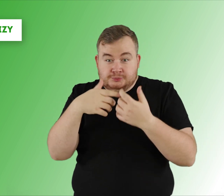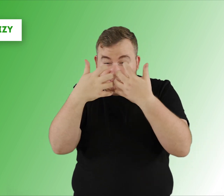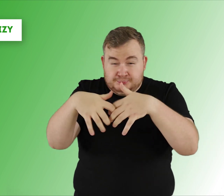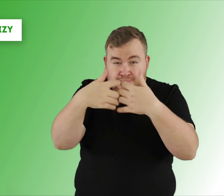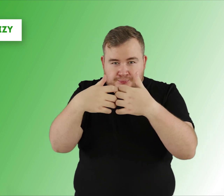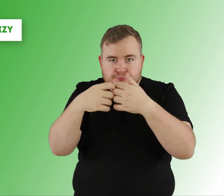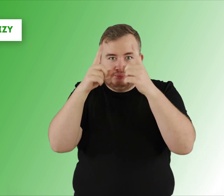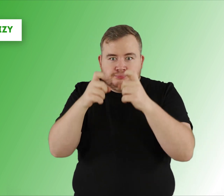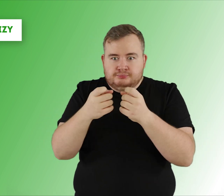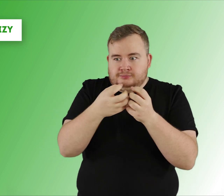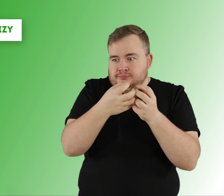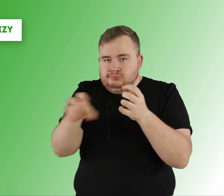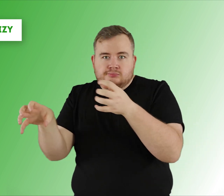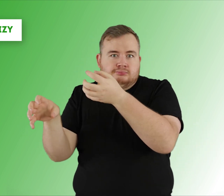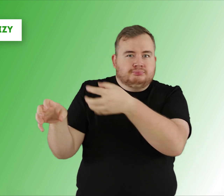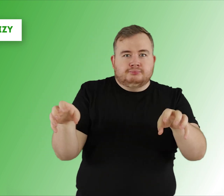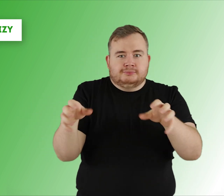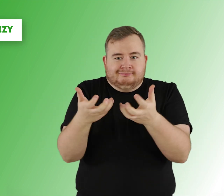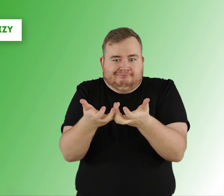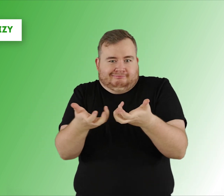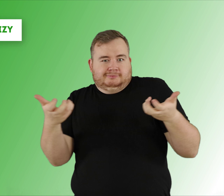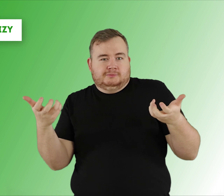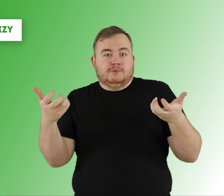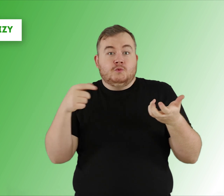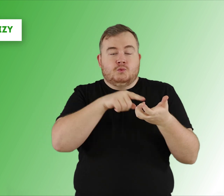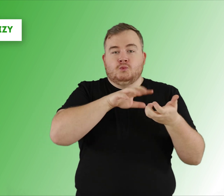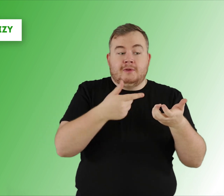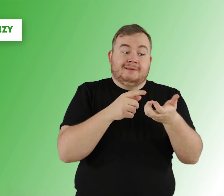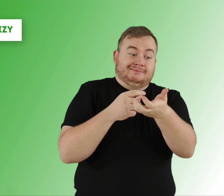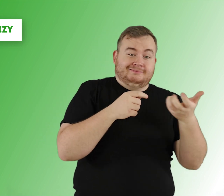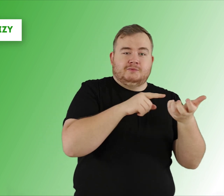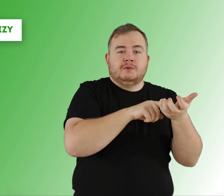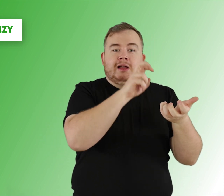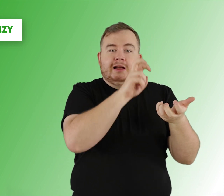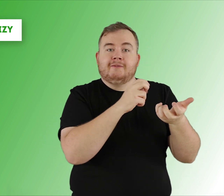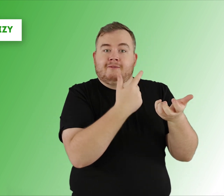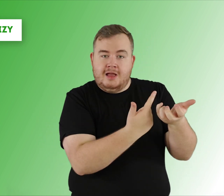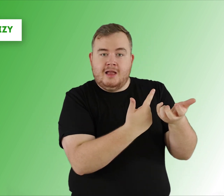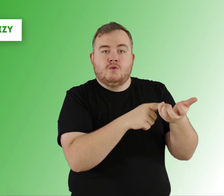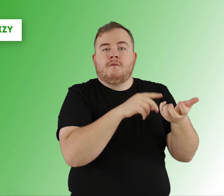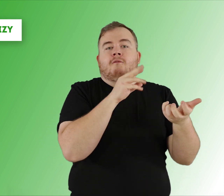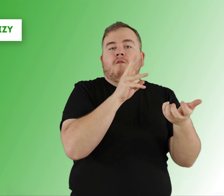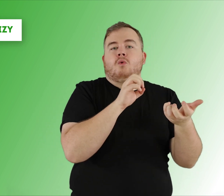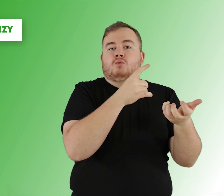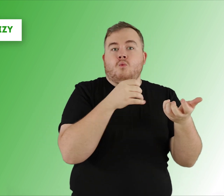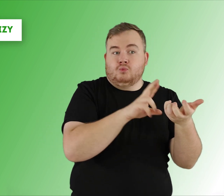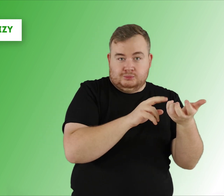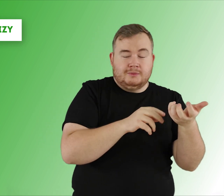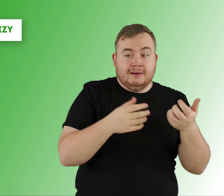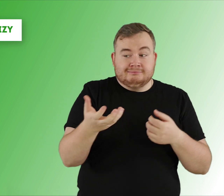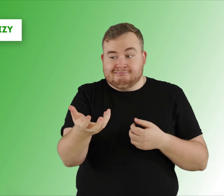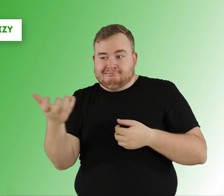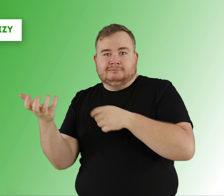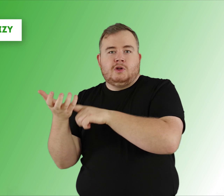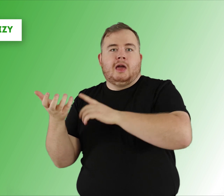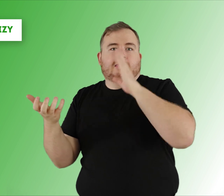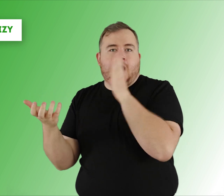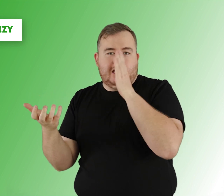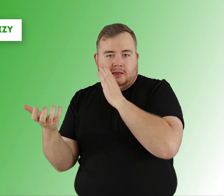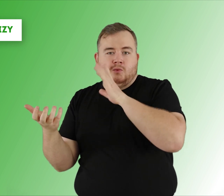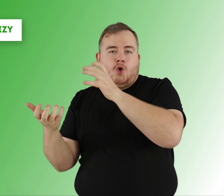Maszyna rozdzieli wodór i tlen.